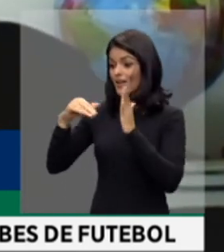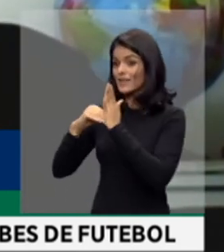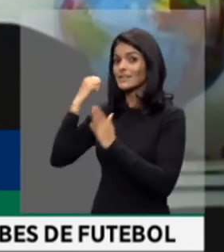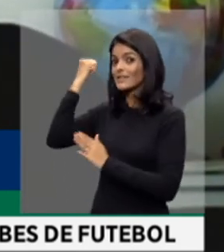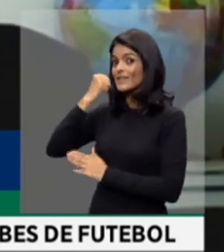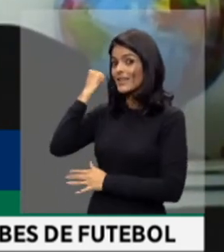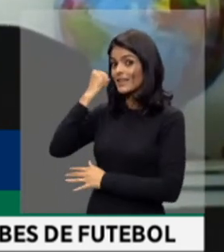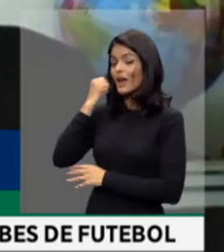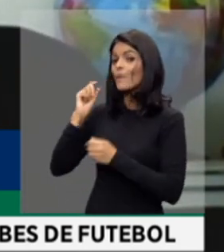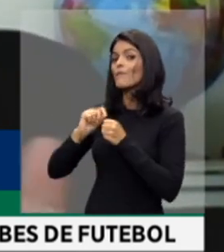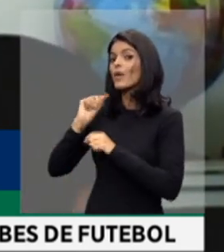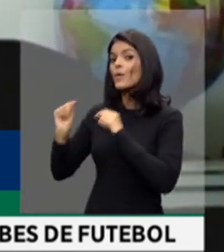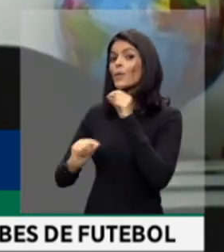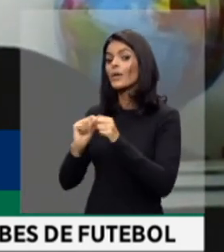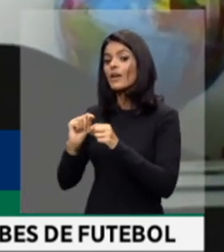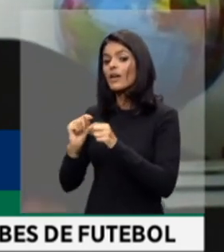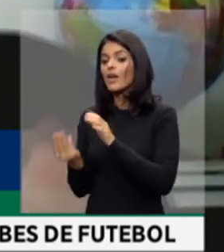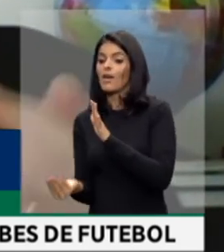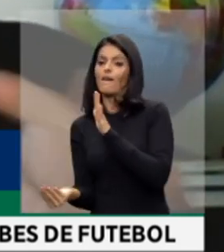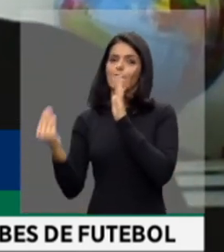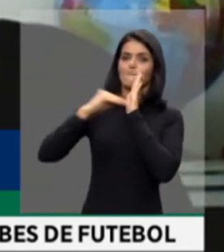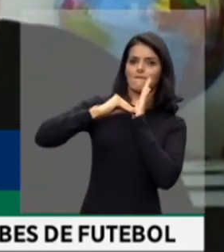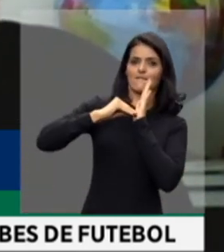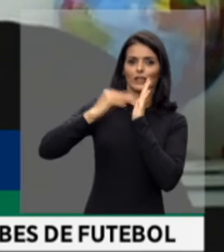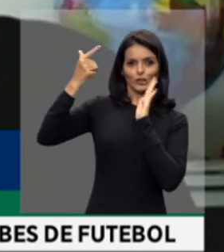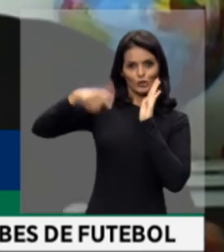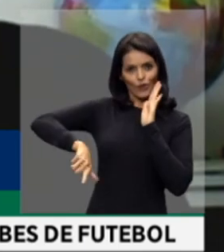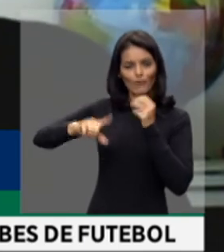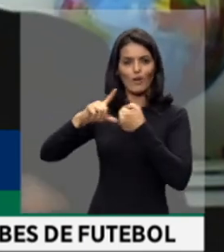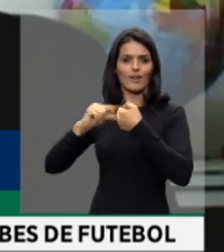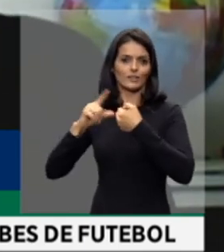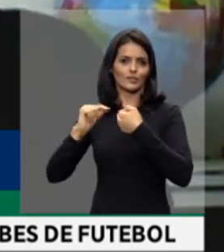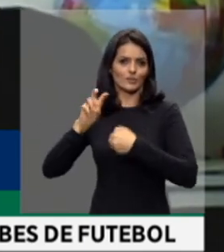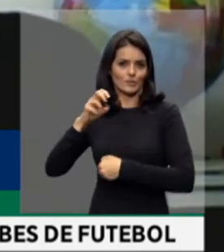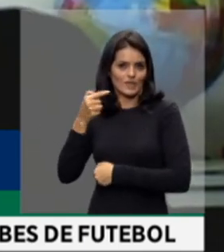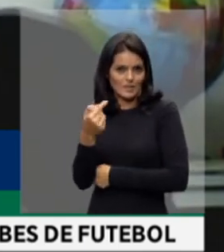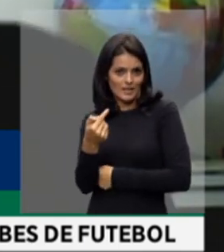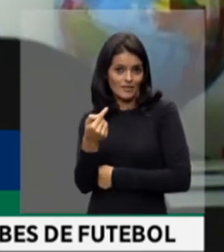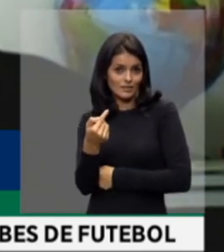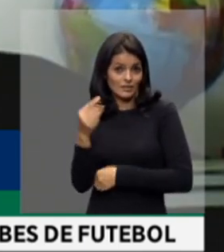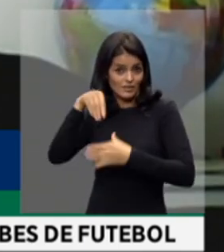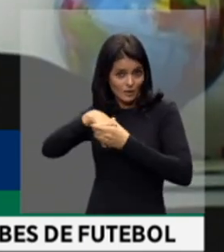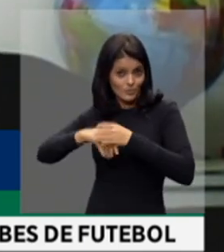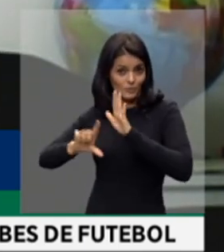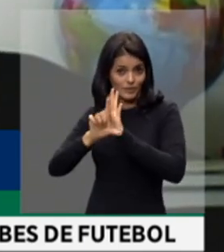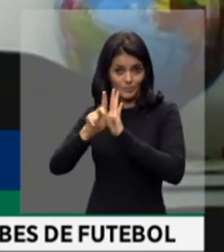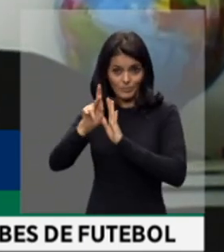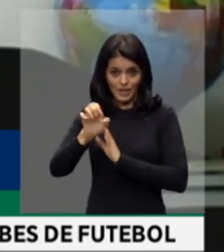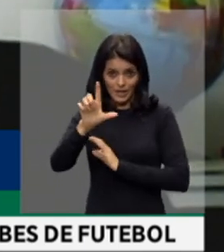PANDEMIA TÊM MENOS ATIVIDADES ESPORTIVAS NESSE PERÍODO, ENTÃO TUDO ISSO NÓS PRECISAMOS TRANSFORMAR NÃO EM DISCURSO, EM PRÁTICA. E A